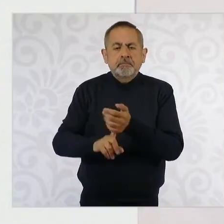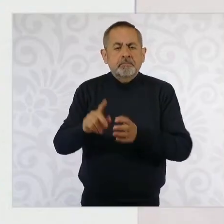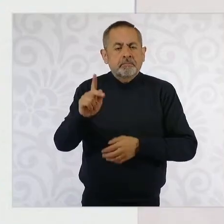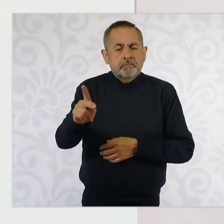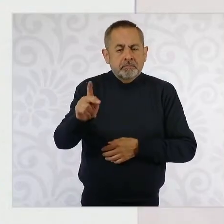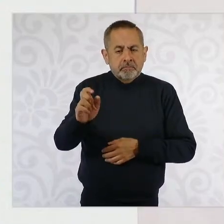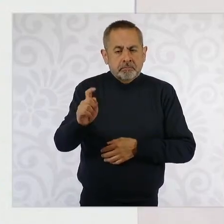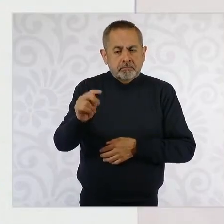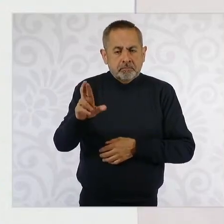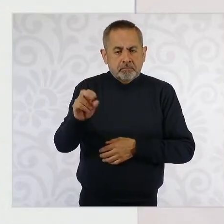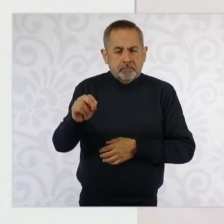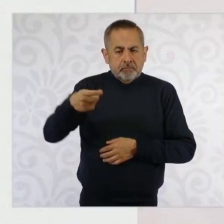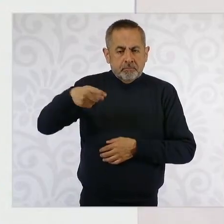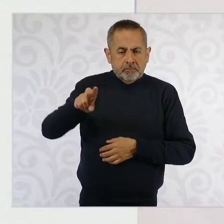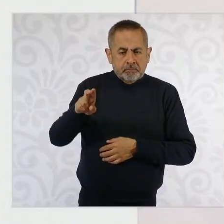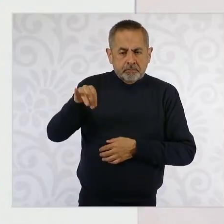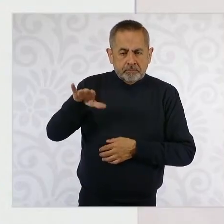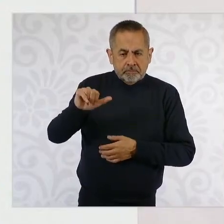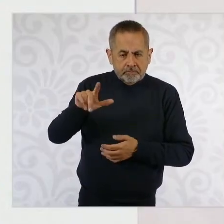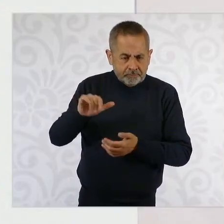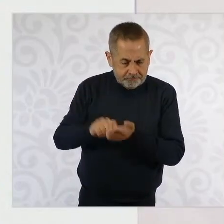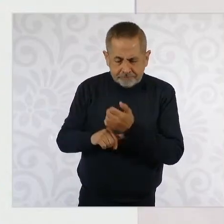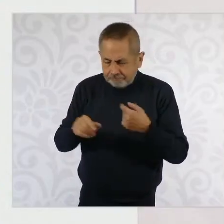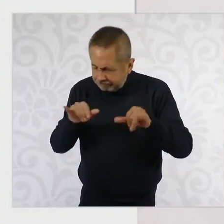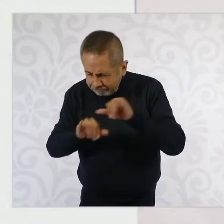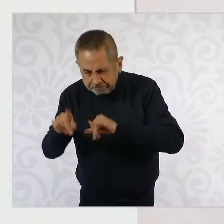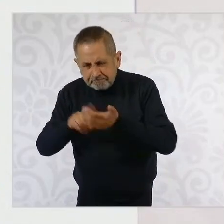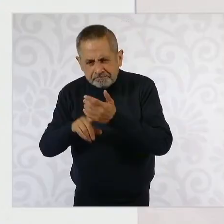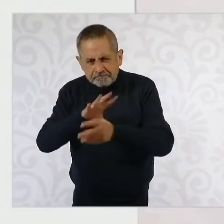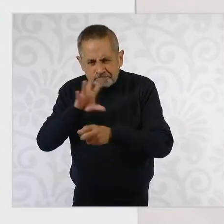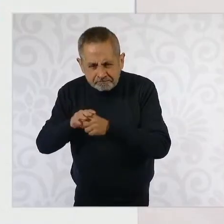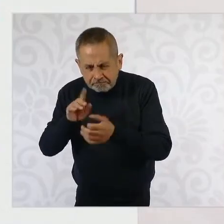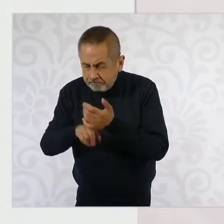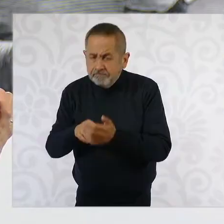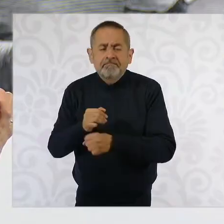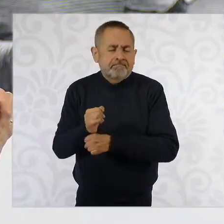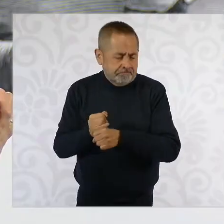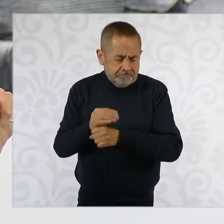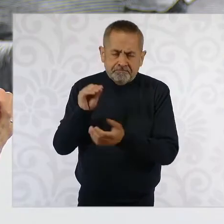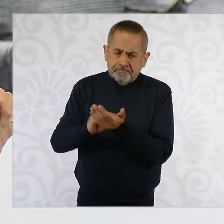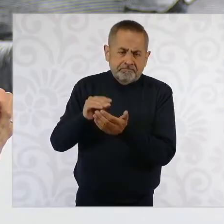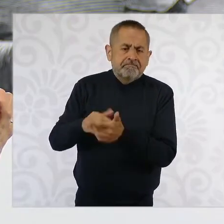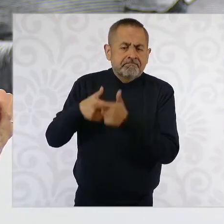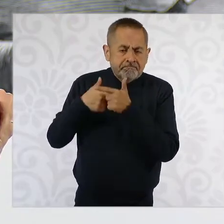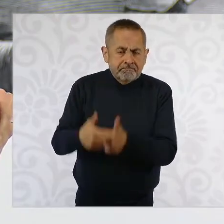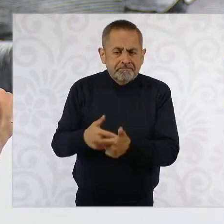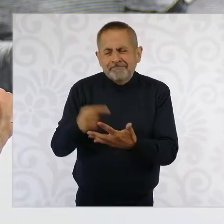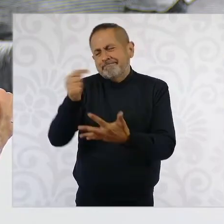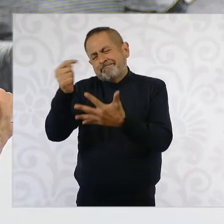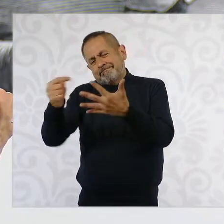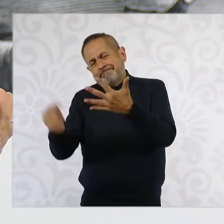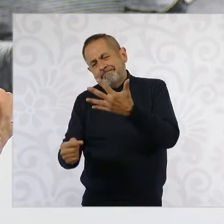eh Y por otro lado Pues todo lo que tiene que ver con la logística de Pemex Entonces es un programa